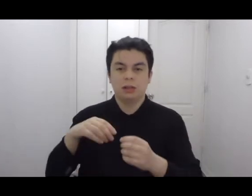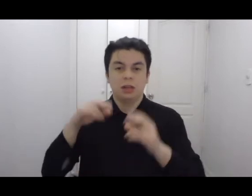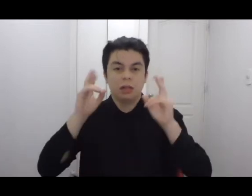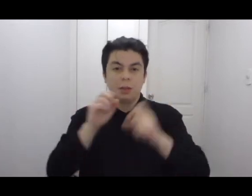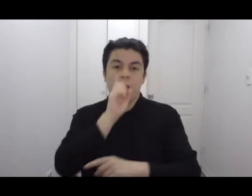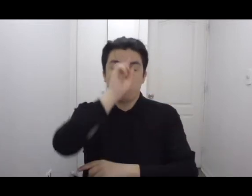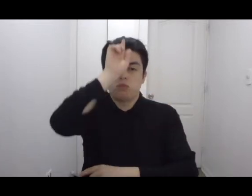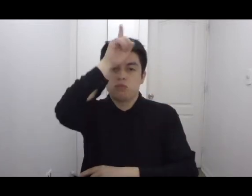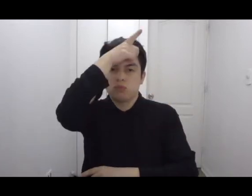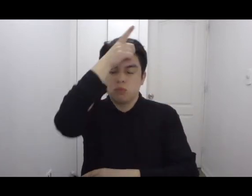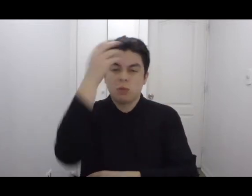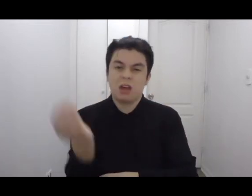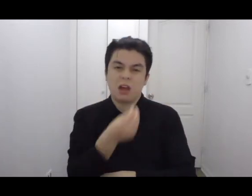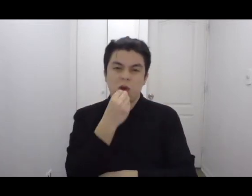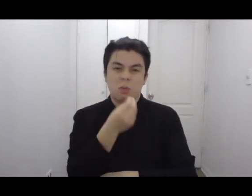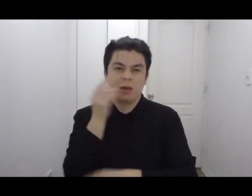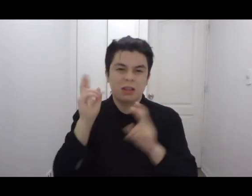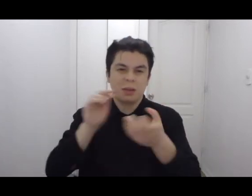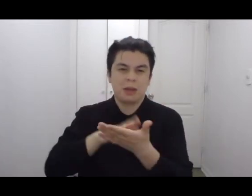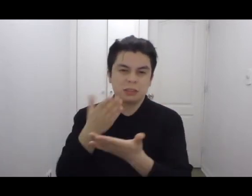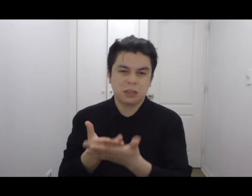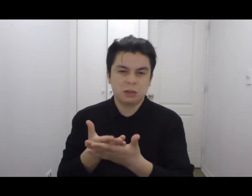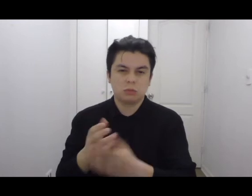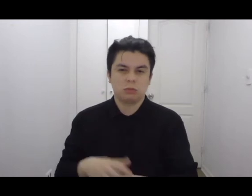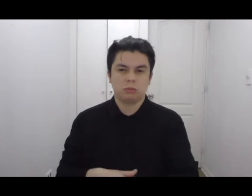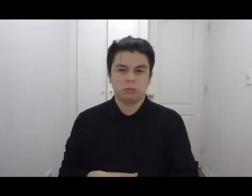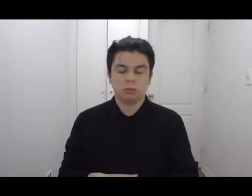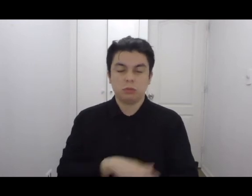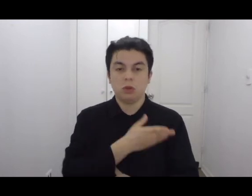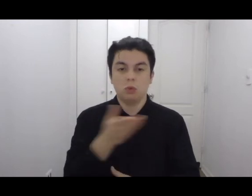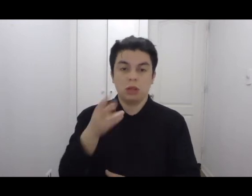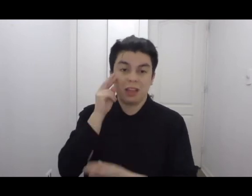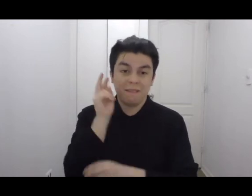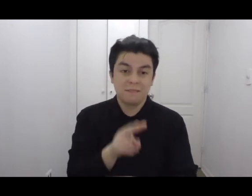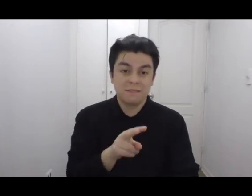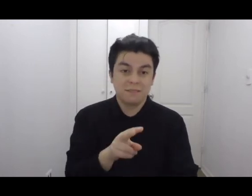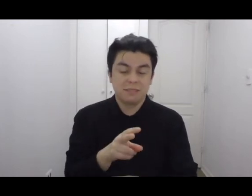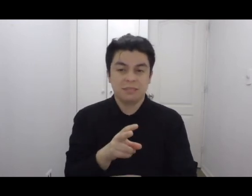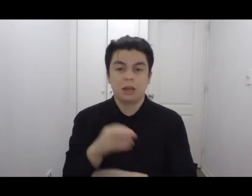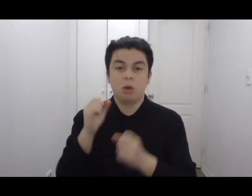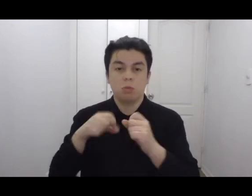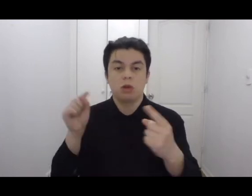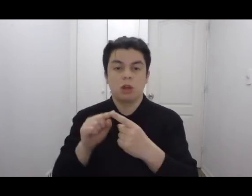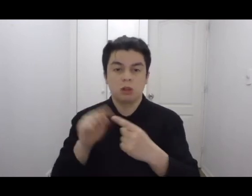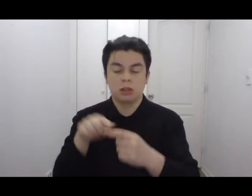tratando el tema de los hábitos alimenticios y la salud, vea la entrevista pueden contactarlo